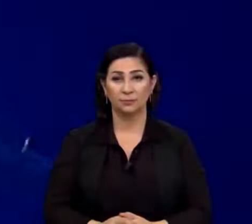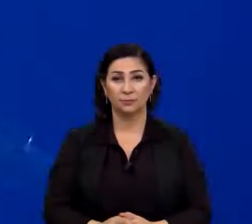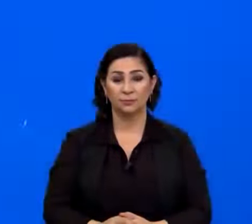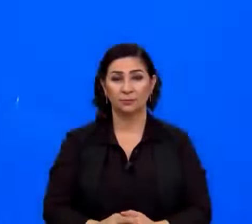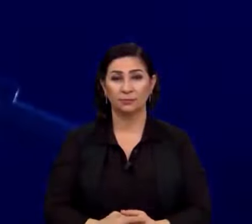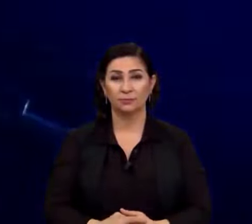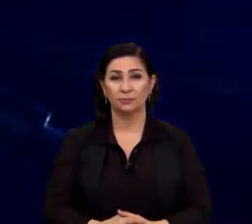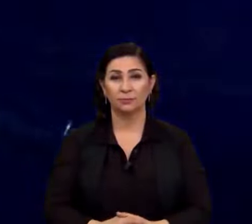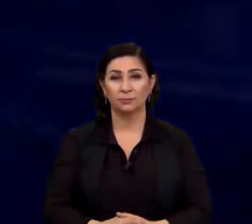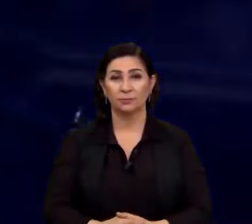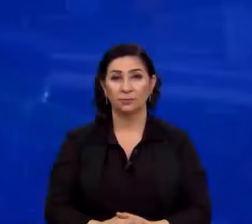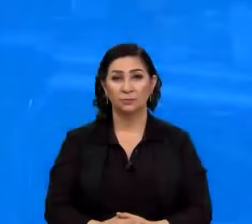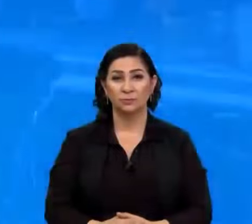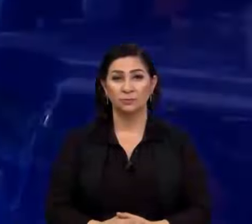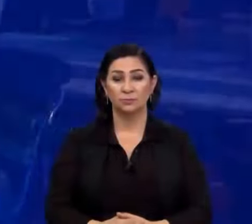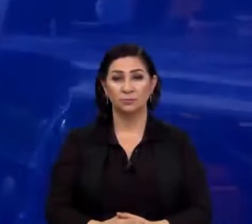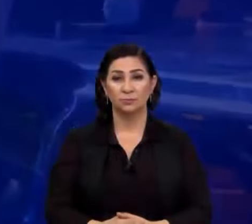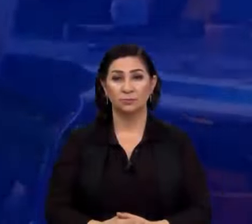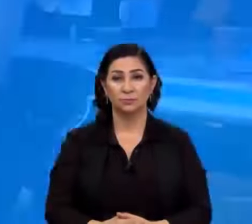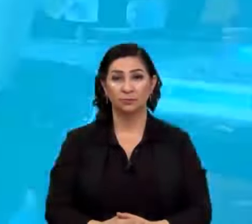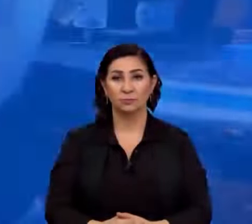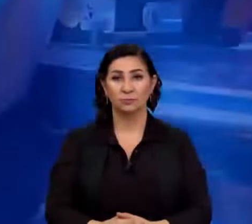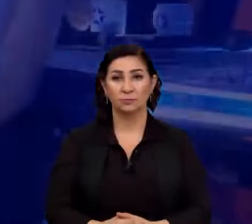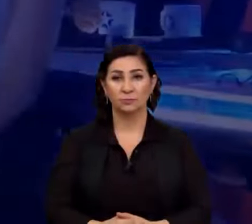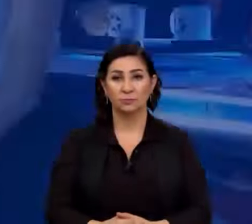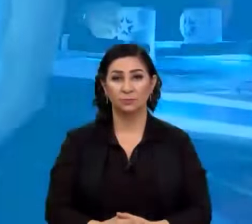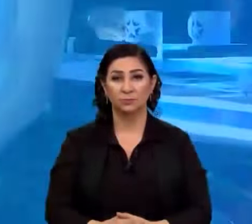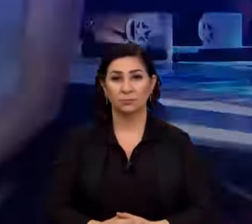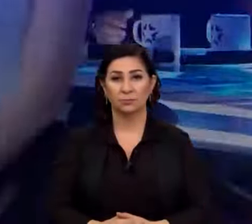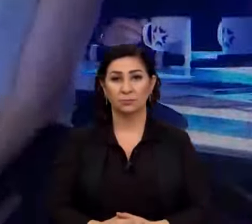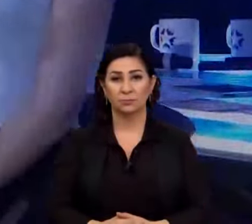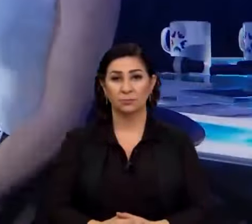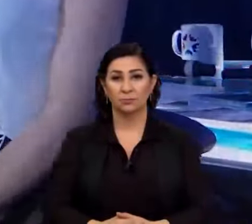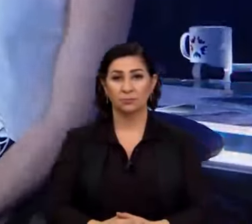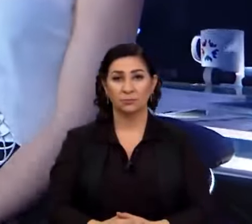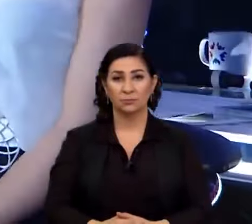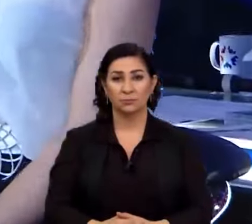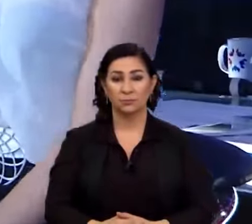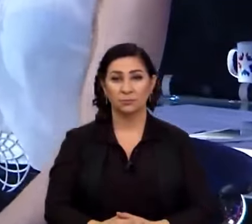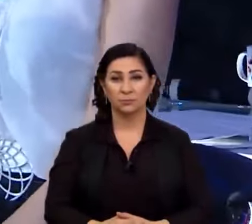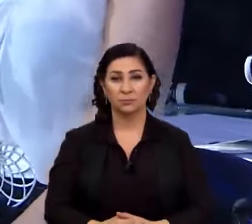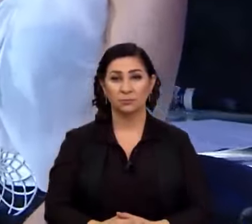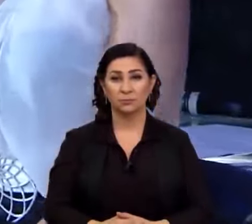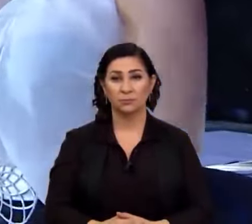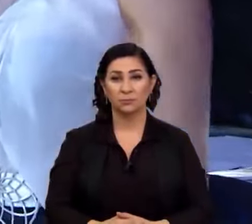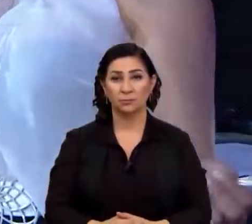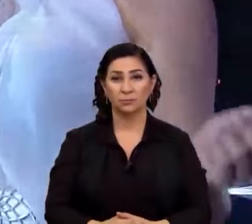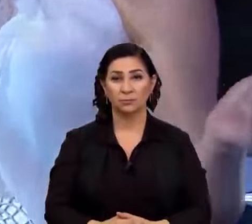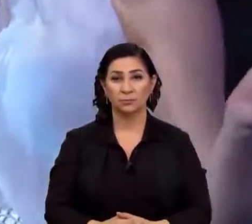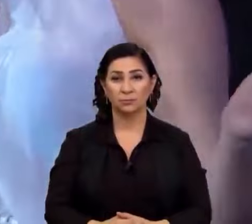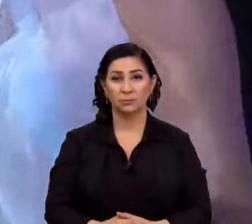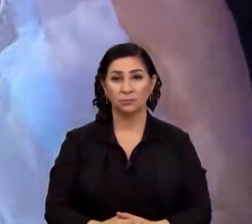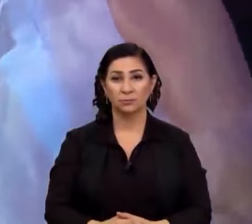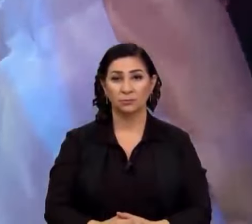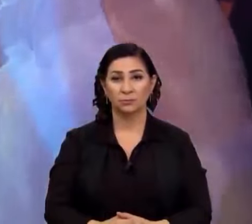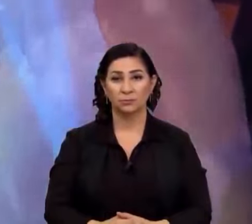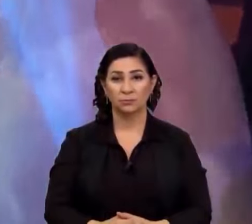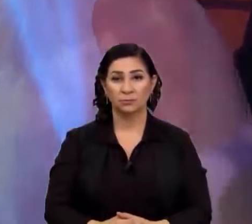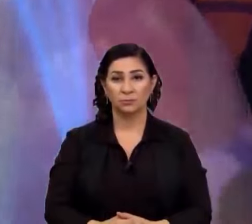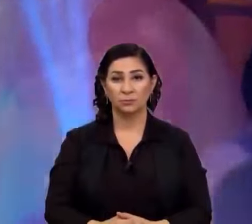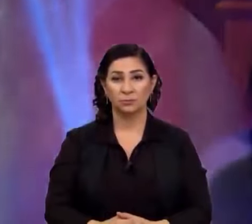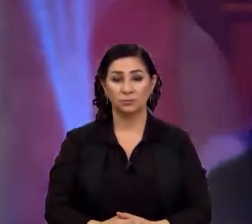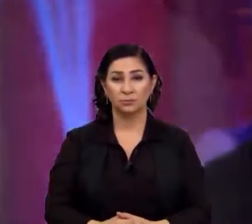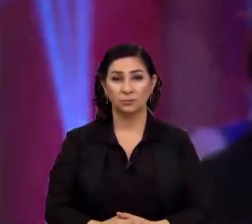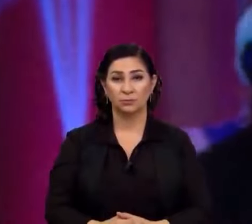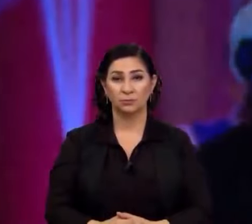[Müzik] çocuğa artık beni asla yaralayamaz Hayat